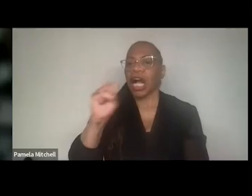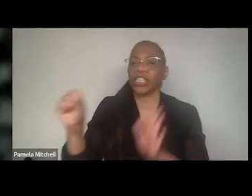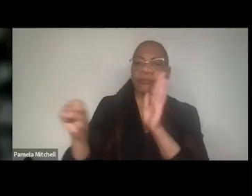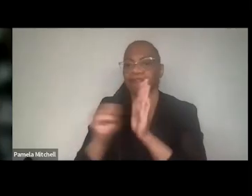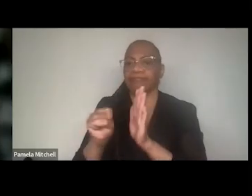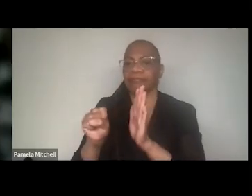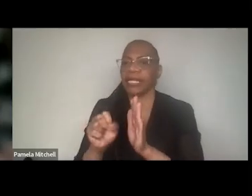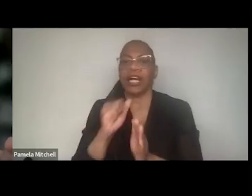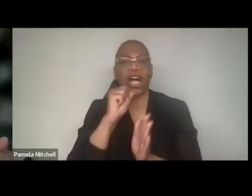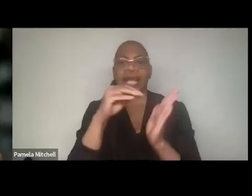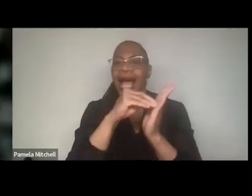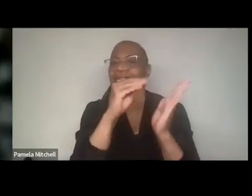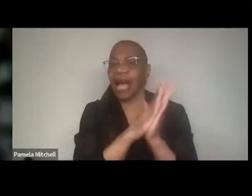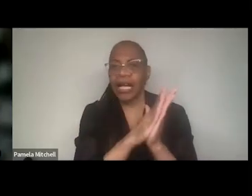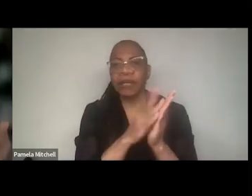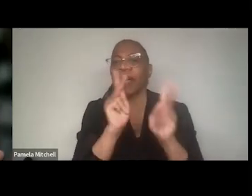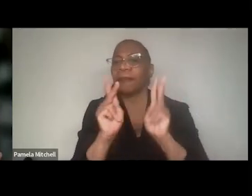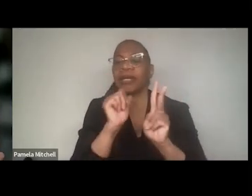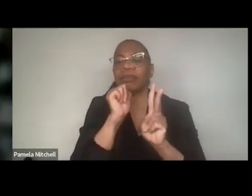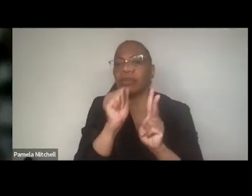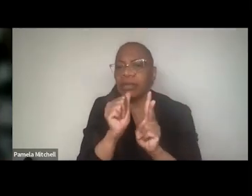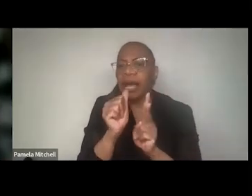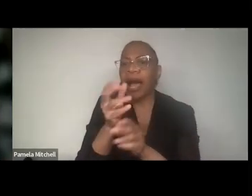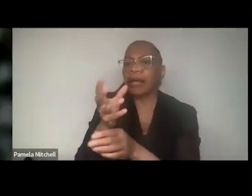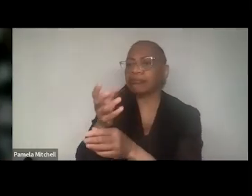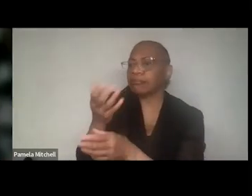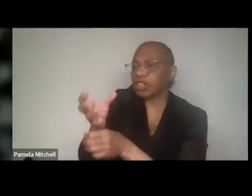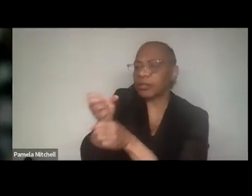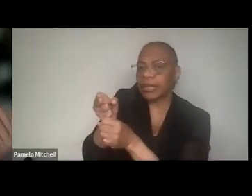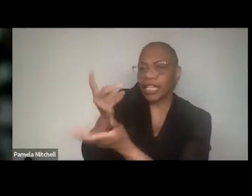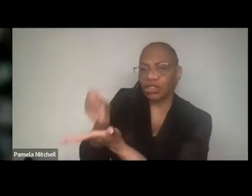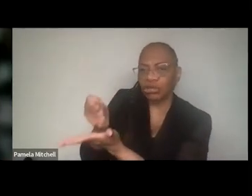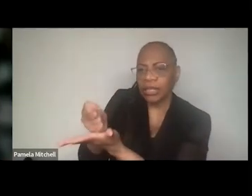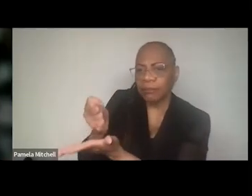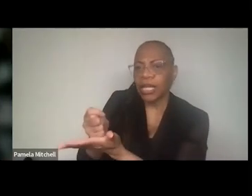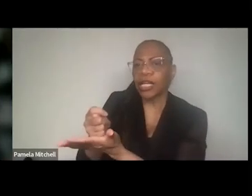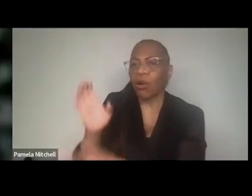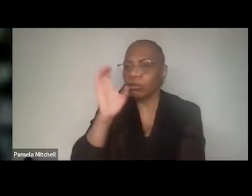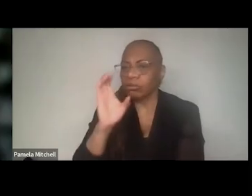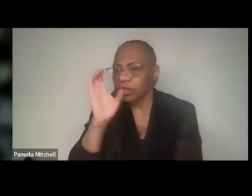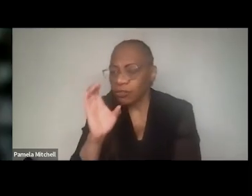Las personas no buscan tratamiento para ellas, su sintomatología podría haber sido minimizada un poco. Hemos avanzado mucho